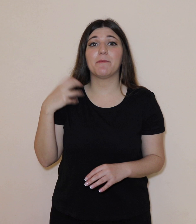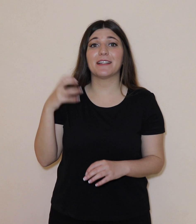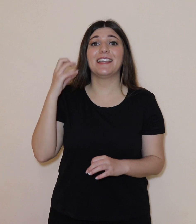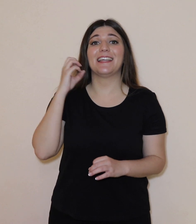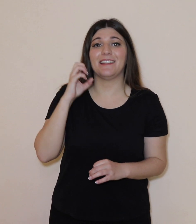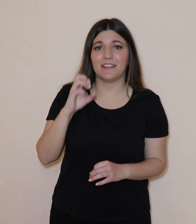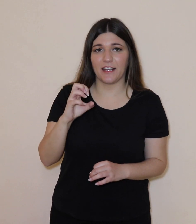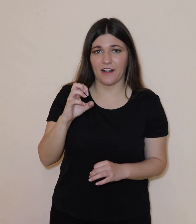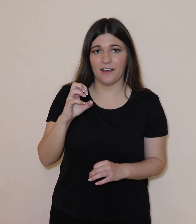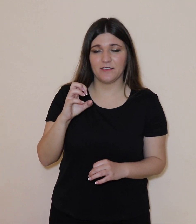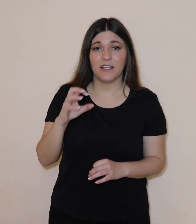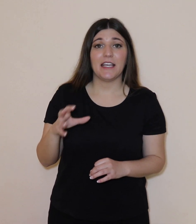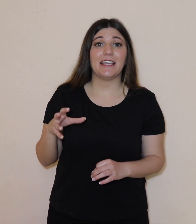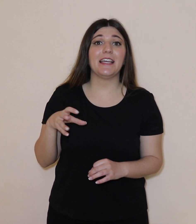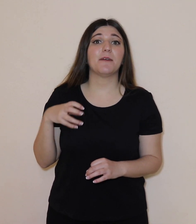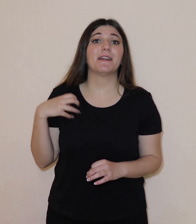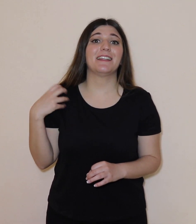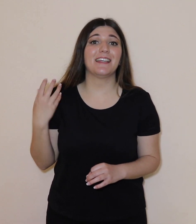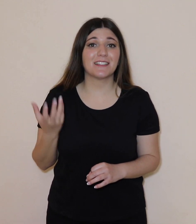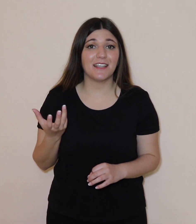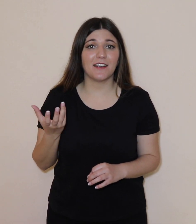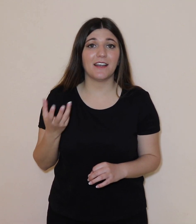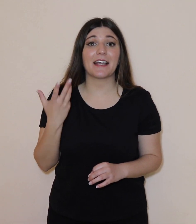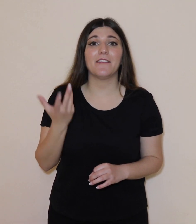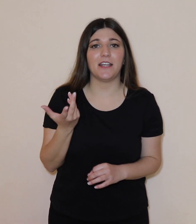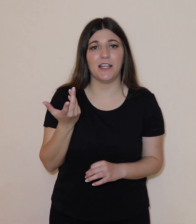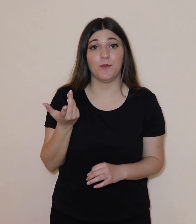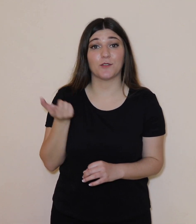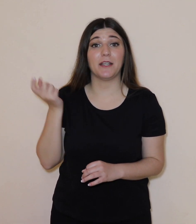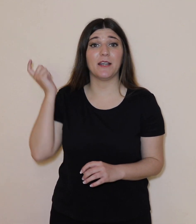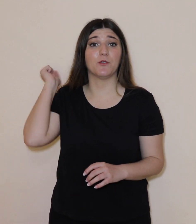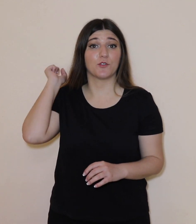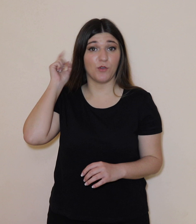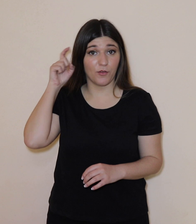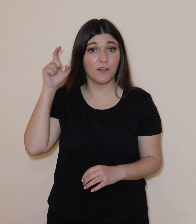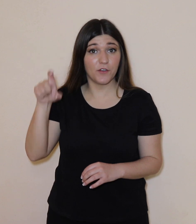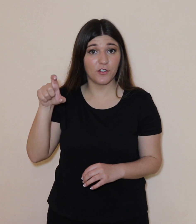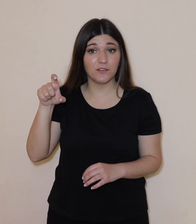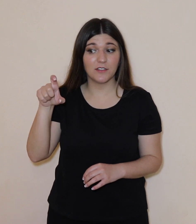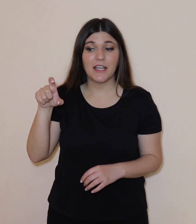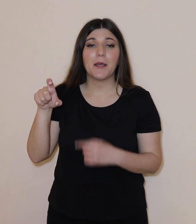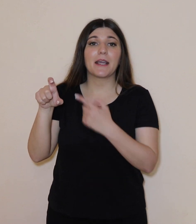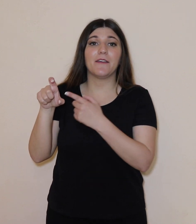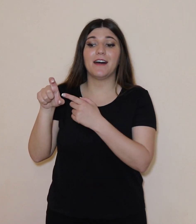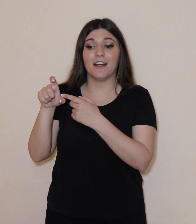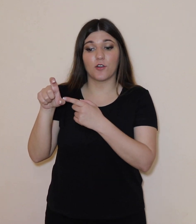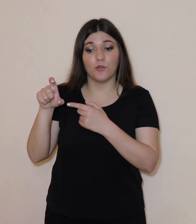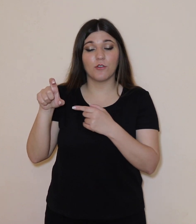la parte interna y en la parte externa ¿qué veríamos? Veríamos un audífono que va con un